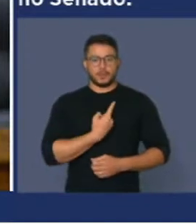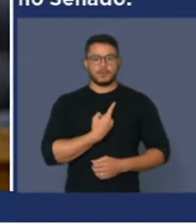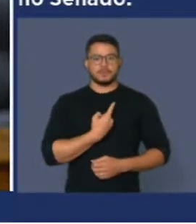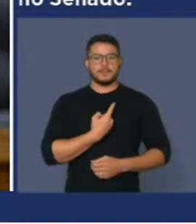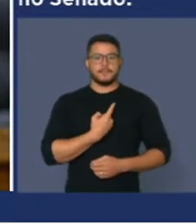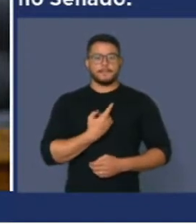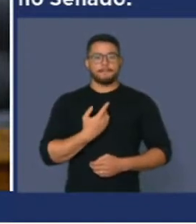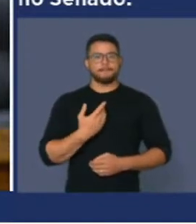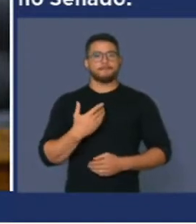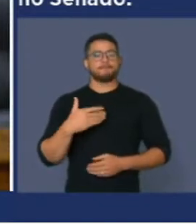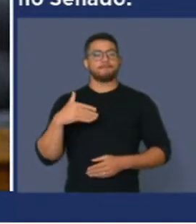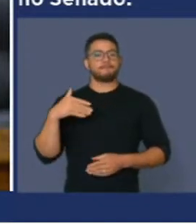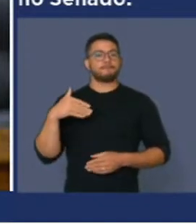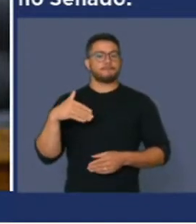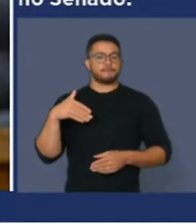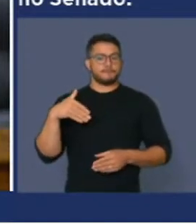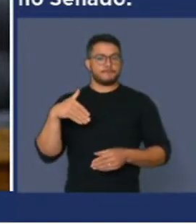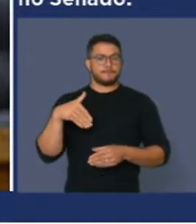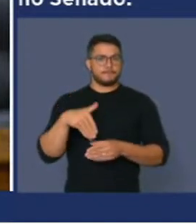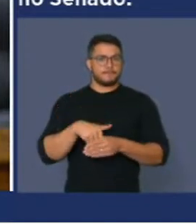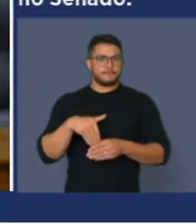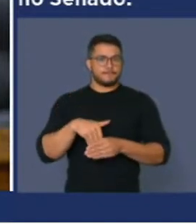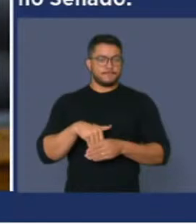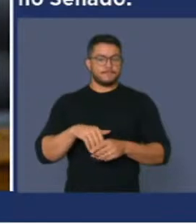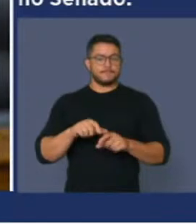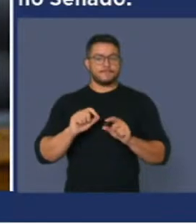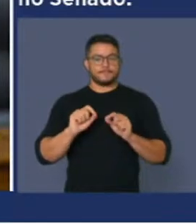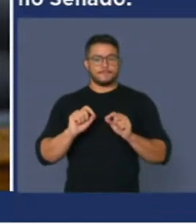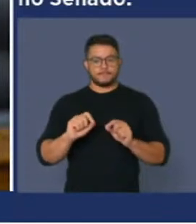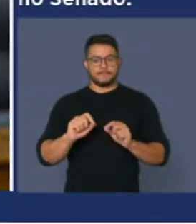WEVERTON QUE FOI RELATOR DA MATÉRIA DO SENADO O PDT VOTA SIM. -- [PRESIDENTE]: PDT